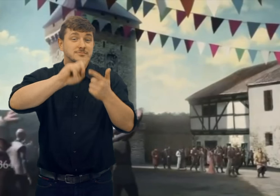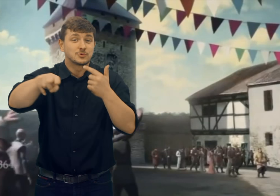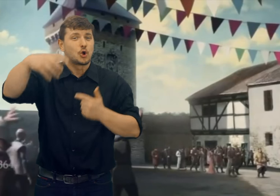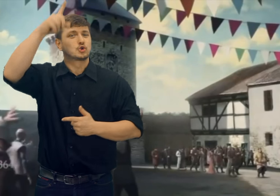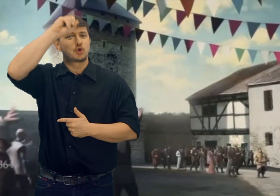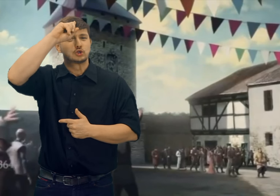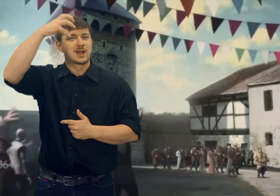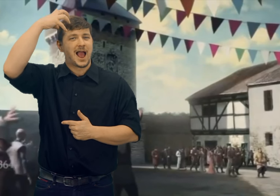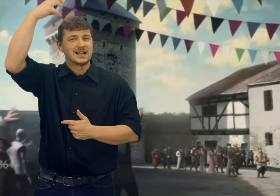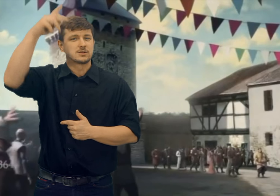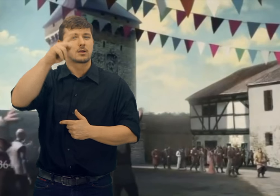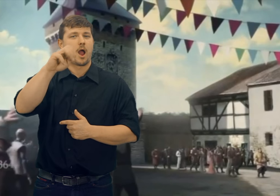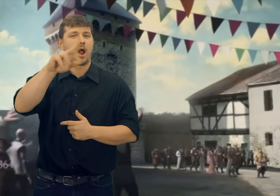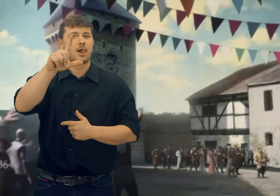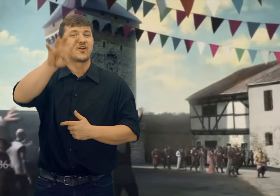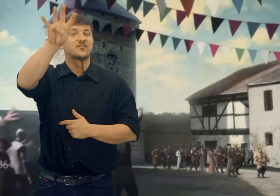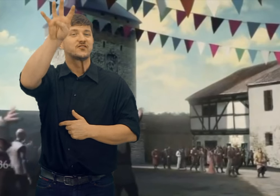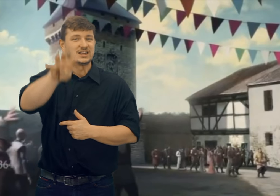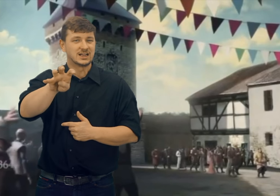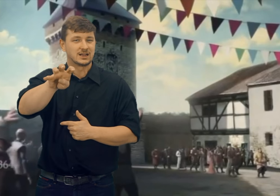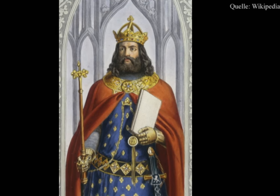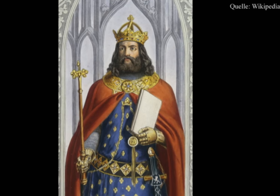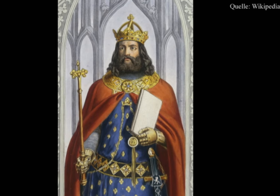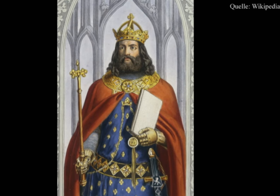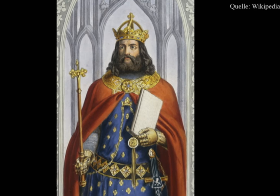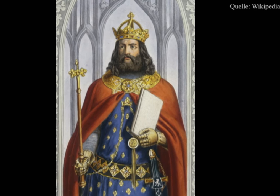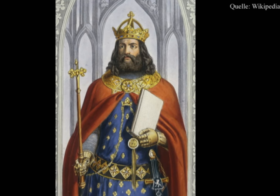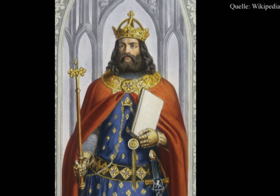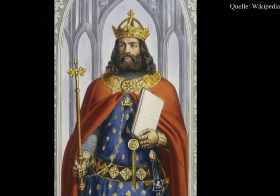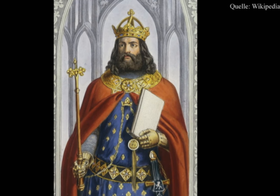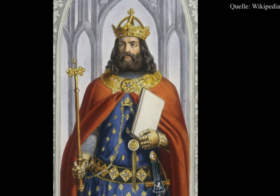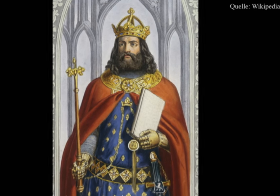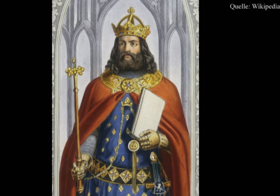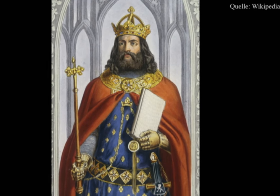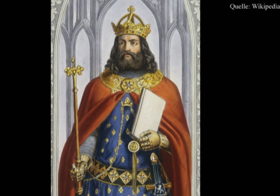Der deutsche Kaiser Karl IV. (römisch-deutscher Kaiser)